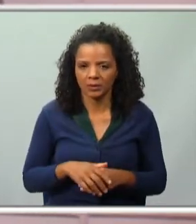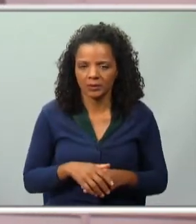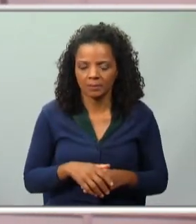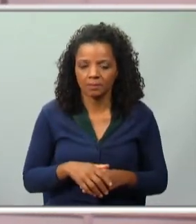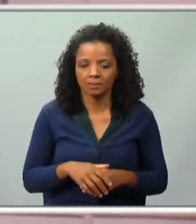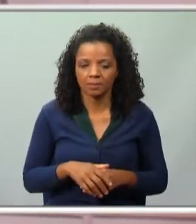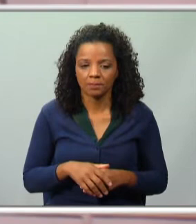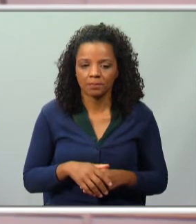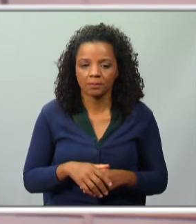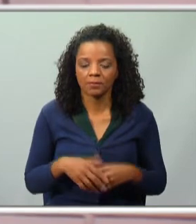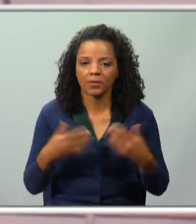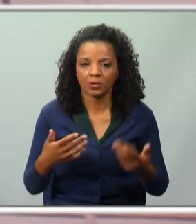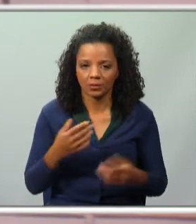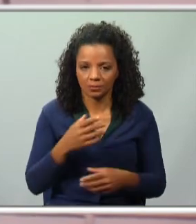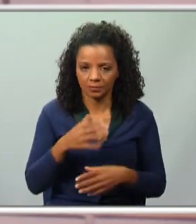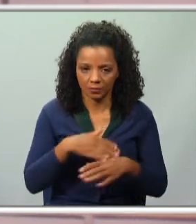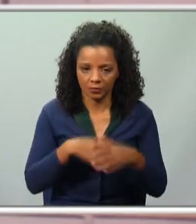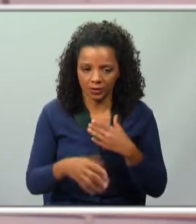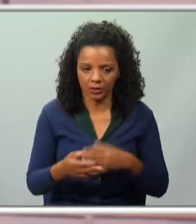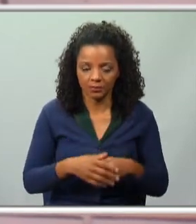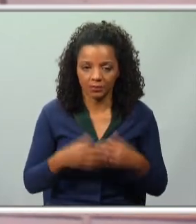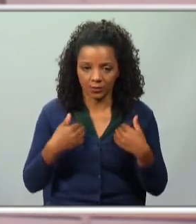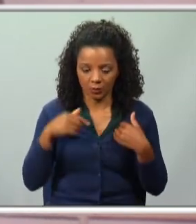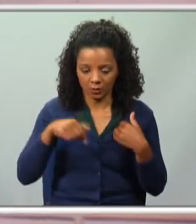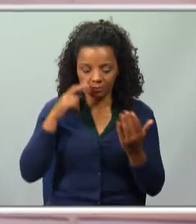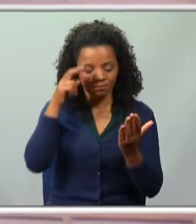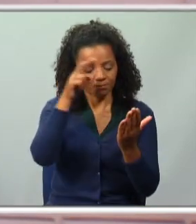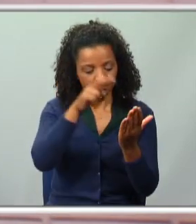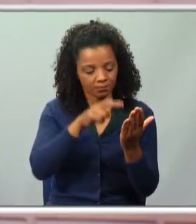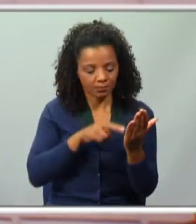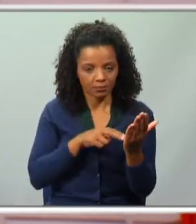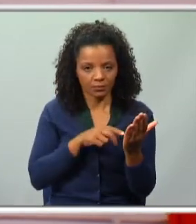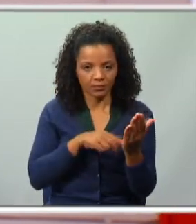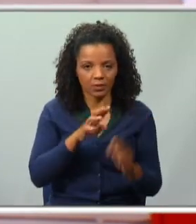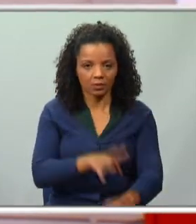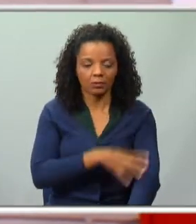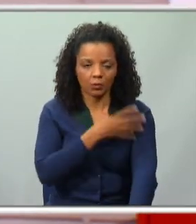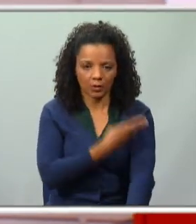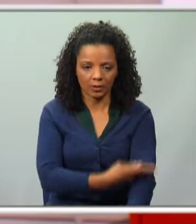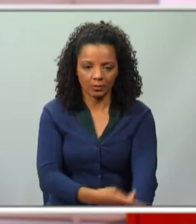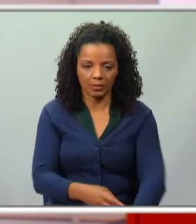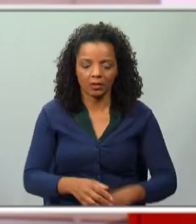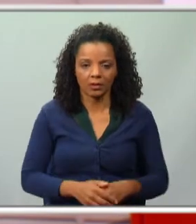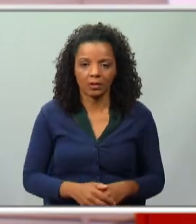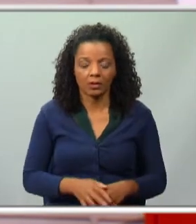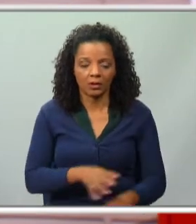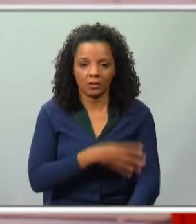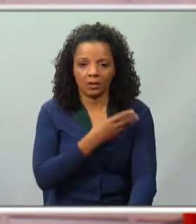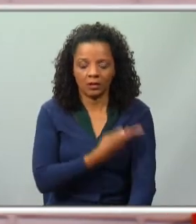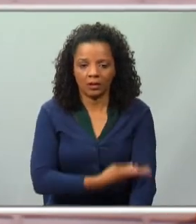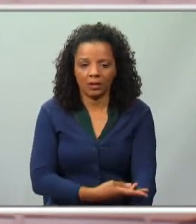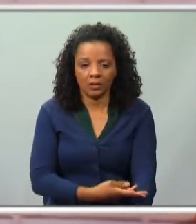isso que vamos então fazer eu vou aqui lermos este poema e este foi mas é mesmo 這就是我們要做的然後我要去這裡我們讀過這首詩，這首詩是，但它是